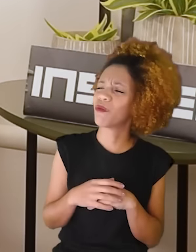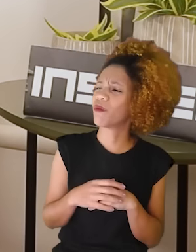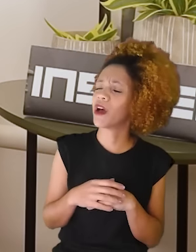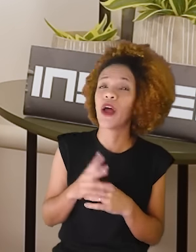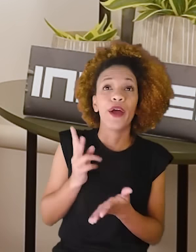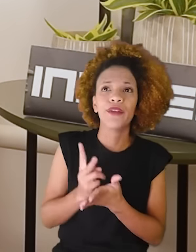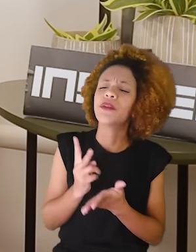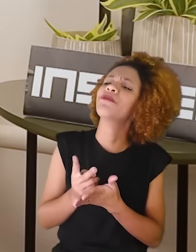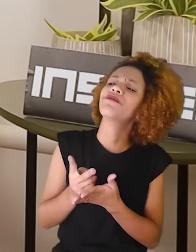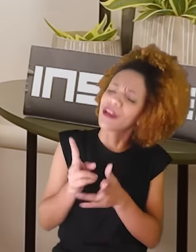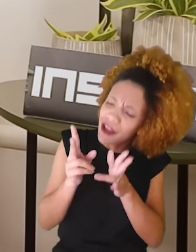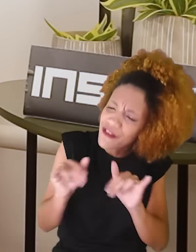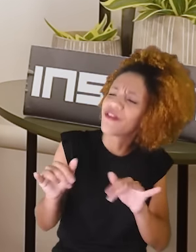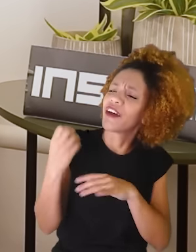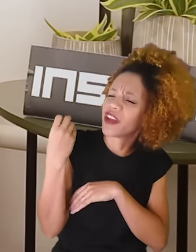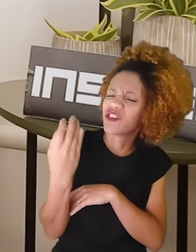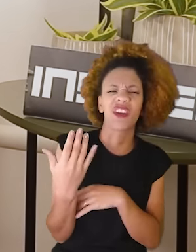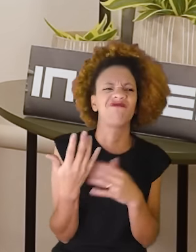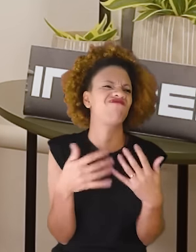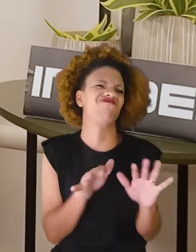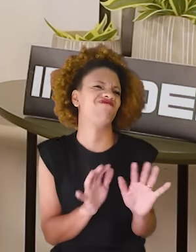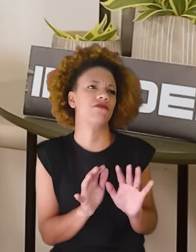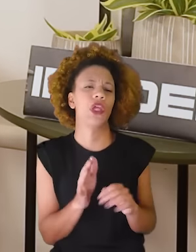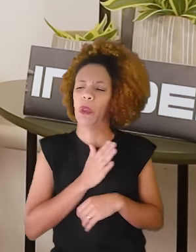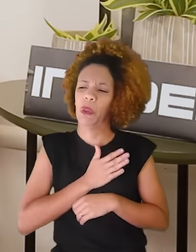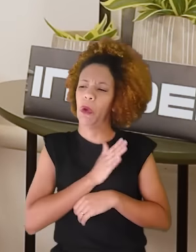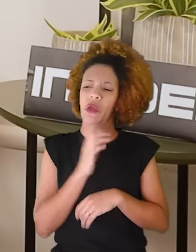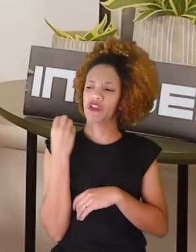não eu sempre falo para eles cara vai viajar Vai fazer aluma coisa eles não gostam de viajar também